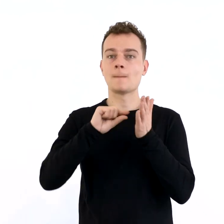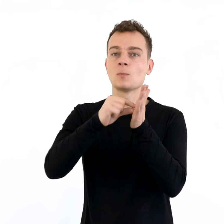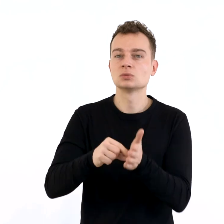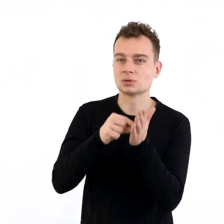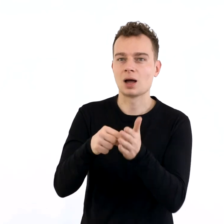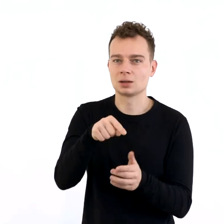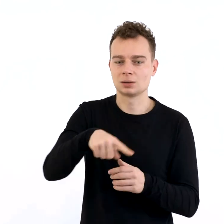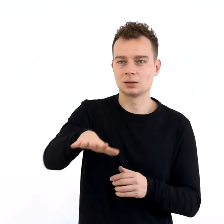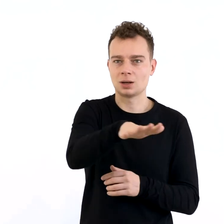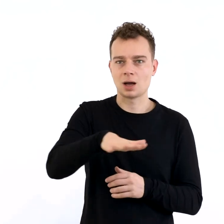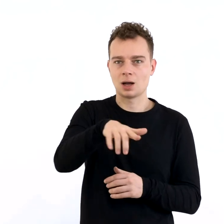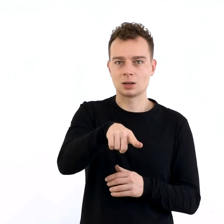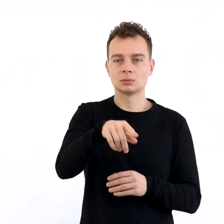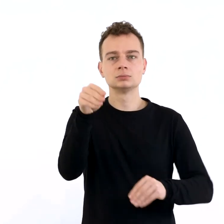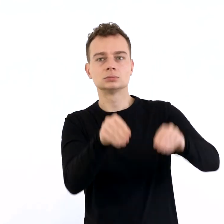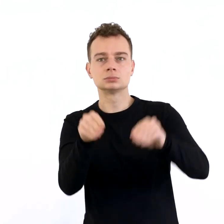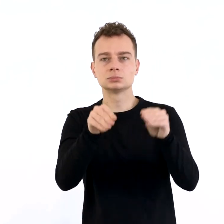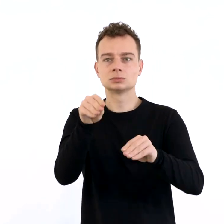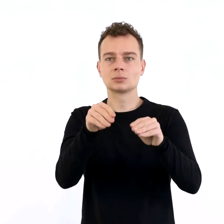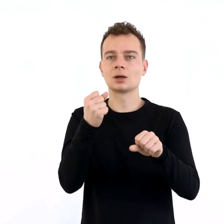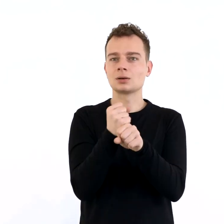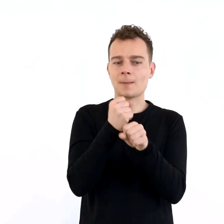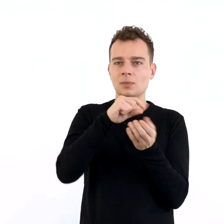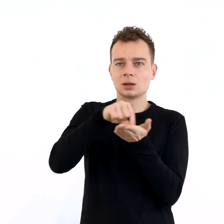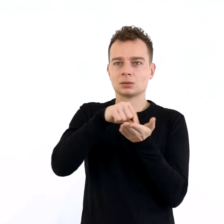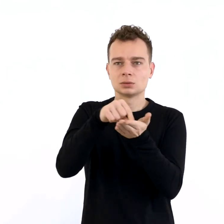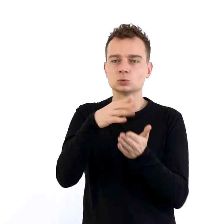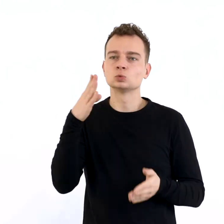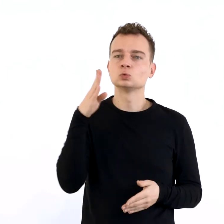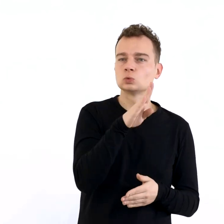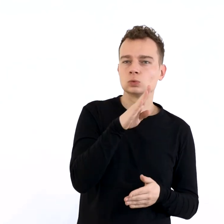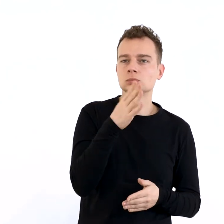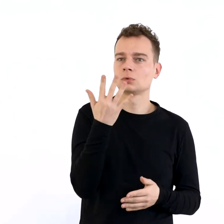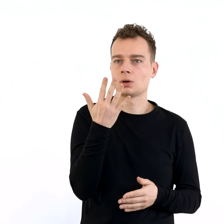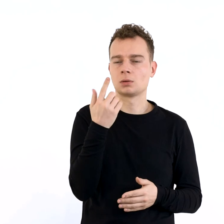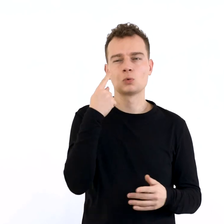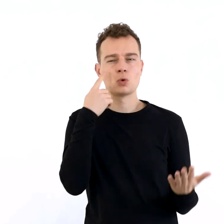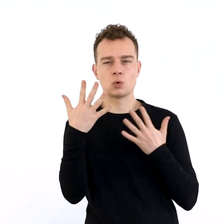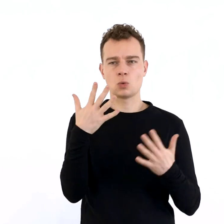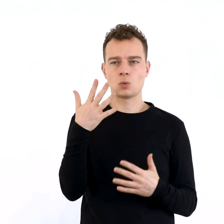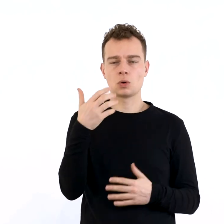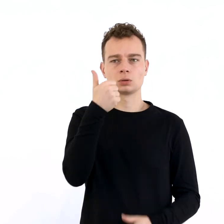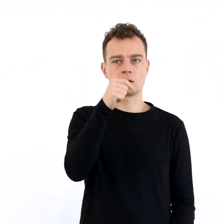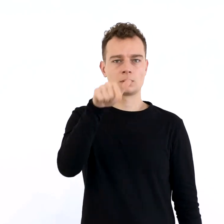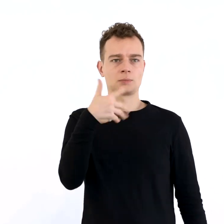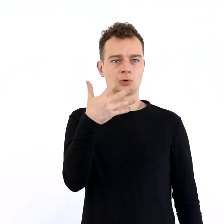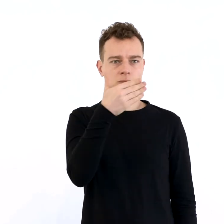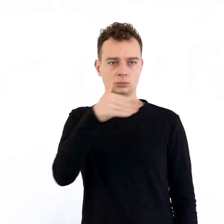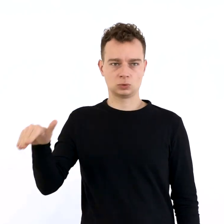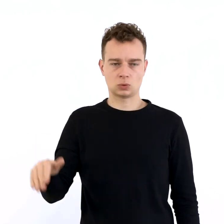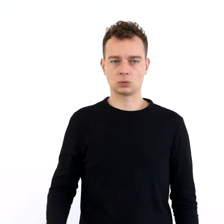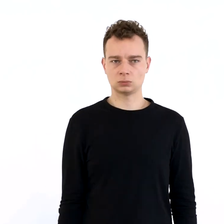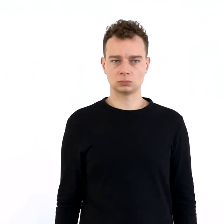Mozaika składa się z około 1,5 mln kamyków.